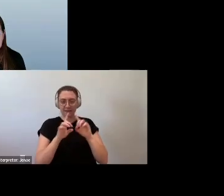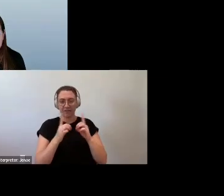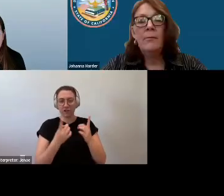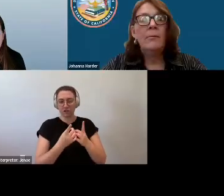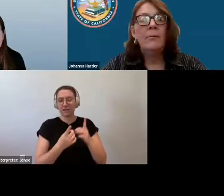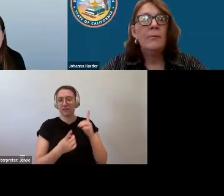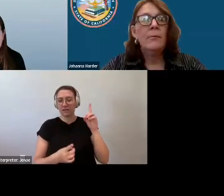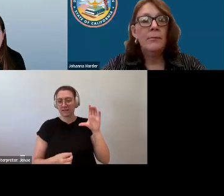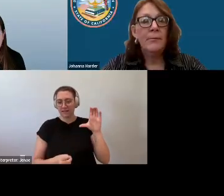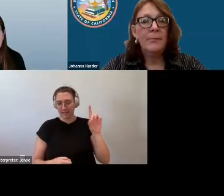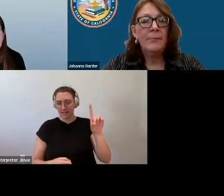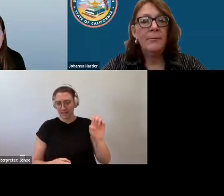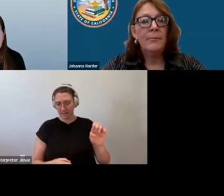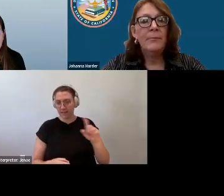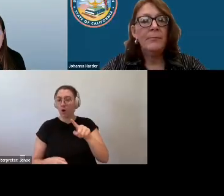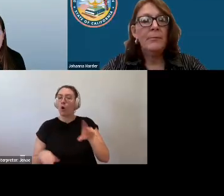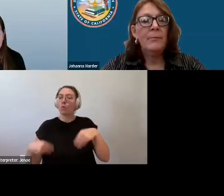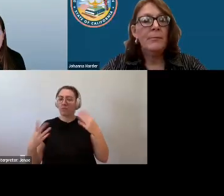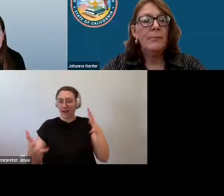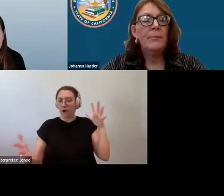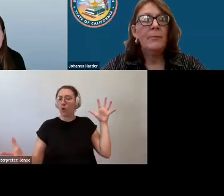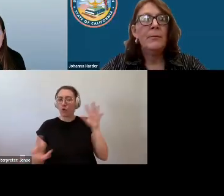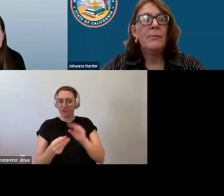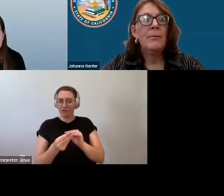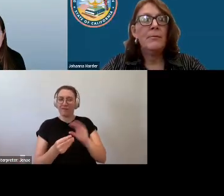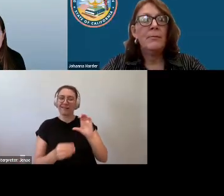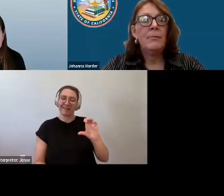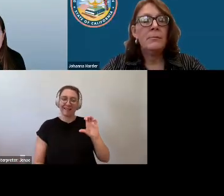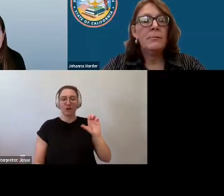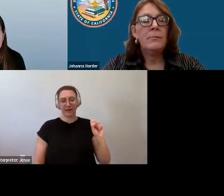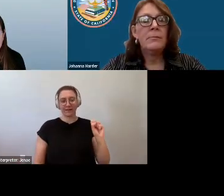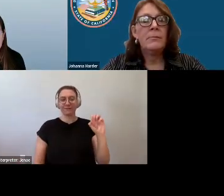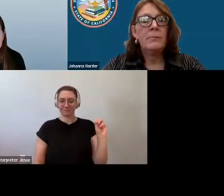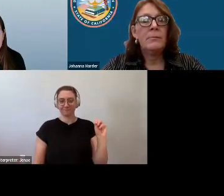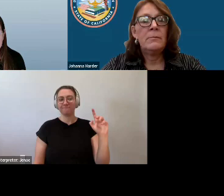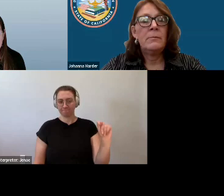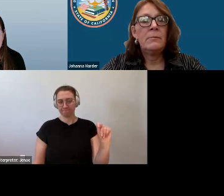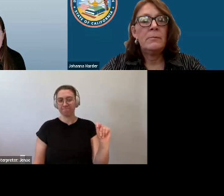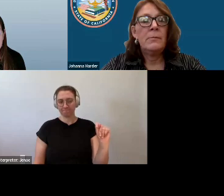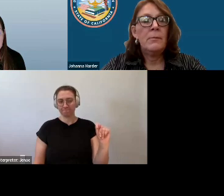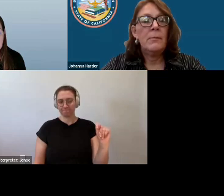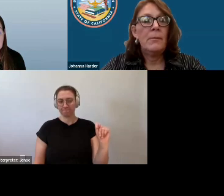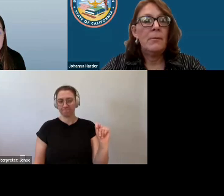su equipo brindarán una descripción general del Centro de Intercambio de Medios y Tecnología Especializados